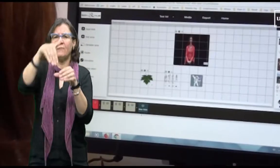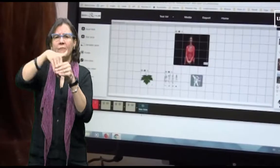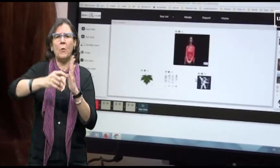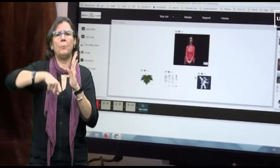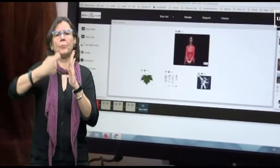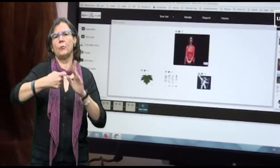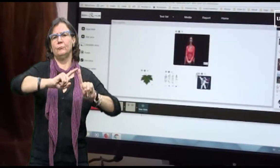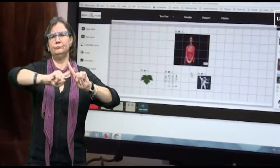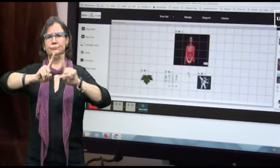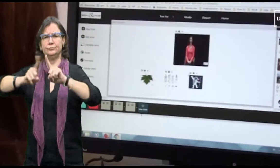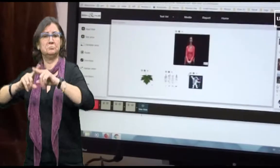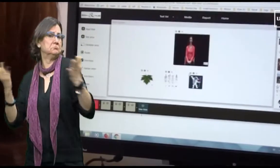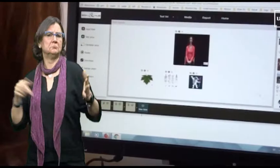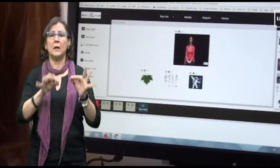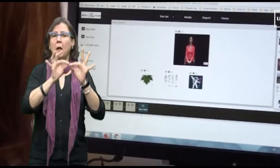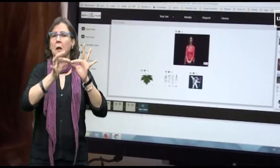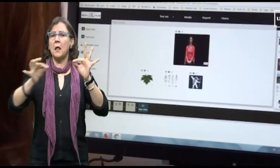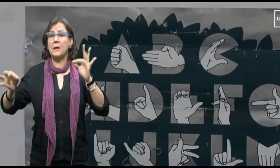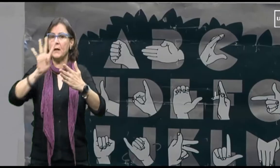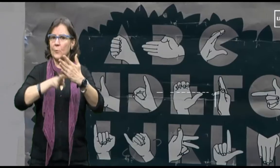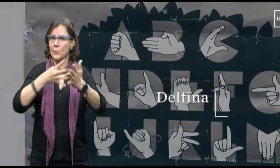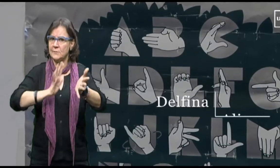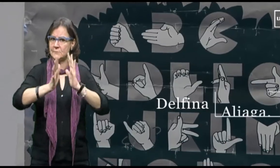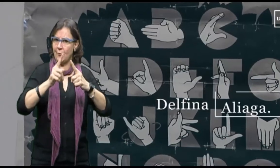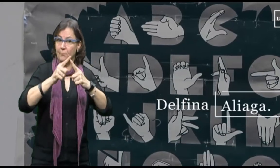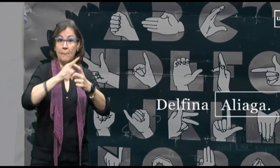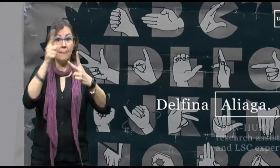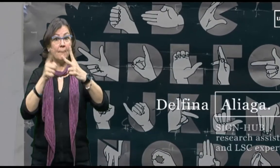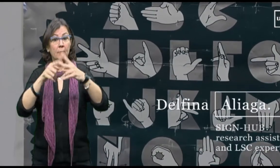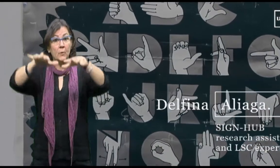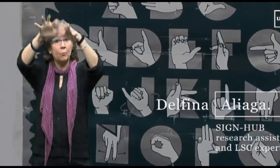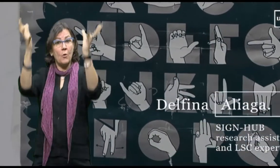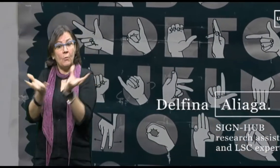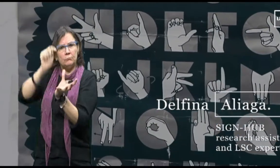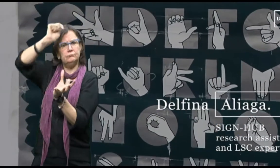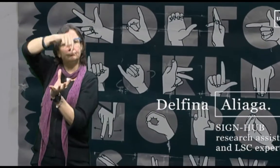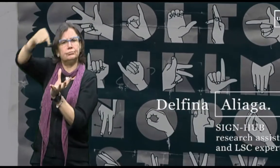gramáticas de lenguaje de signos, un Atlas de estructuras de lenguaje de signos, herramientas para la evaluación del lenguaje de signos